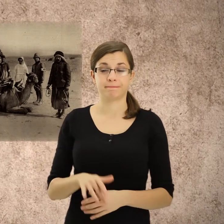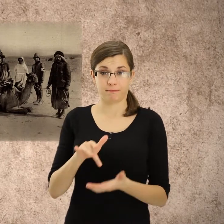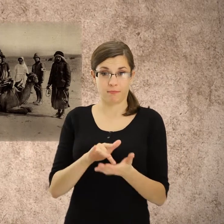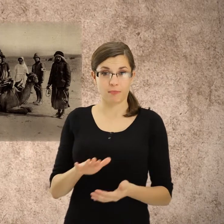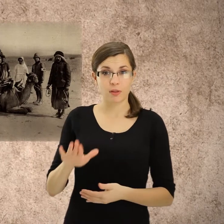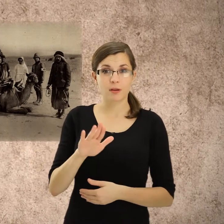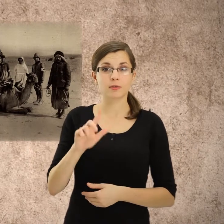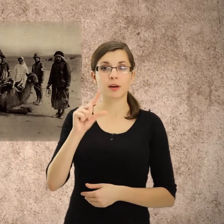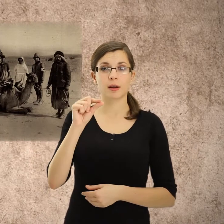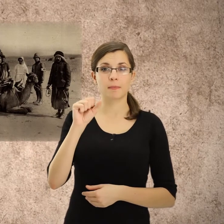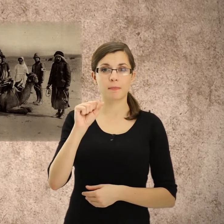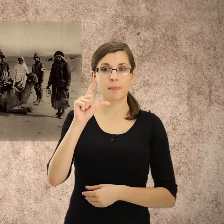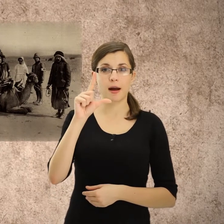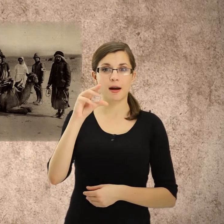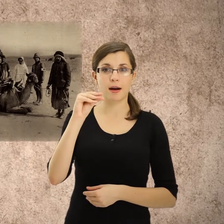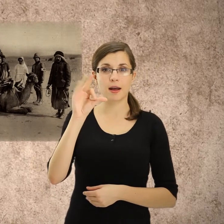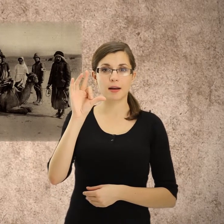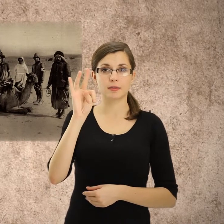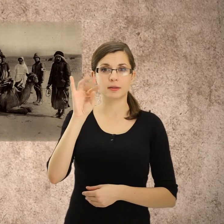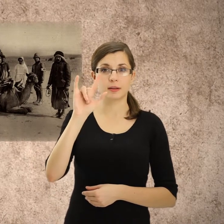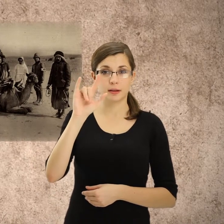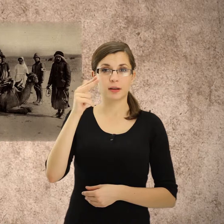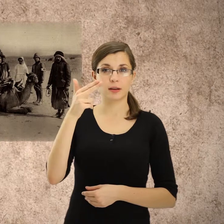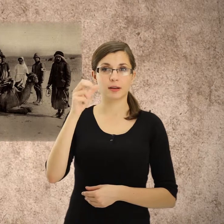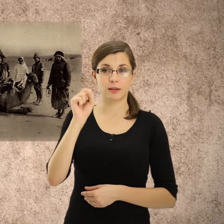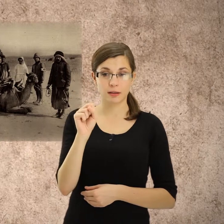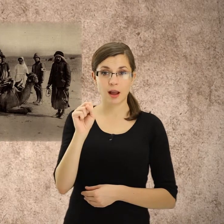W Palestynie